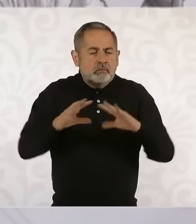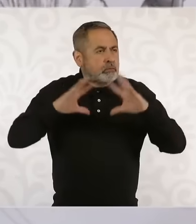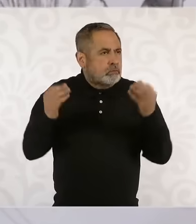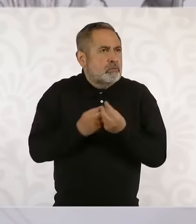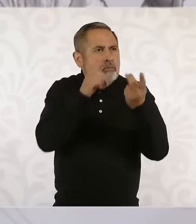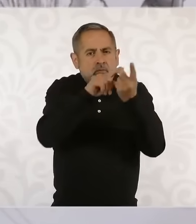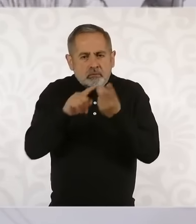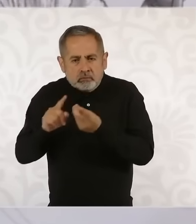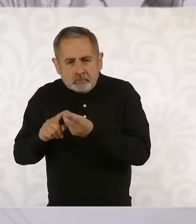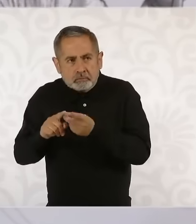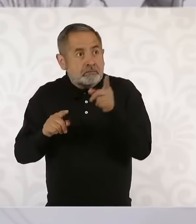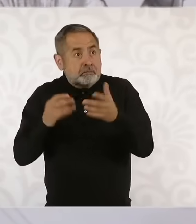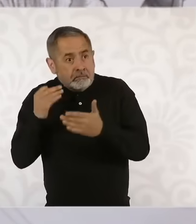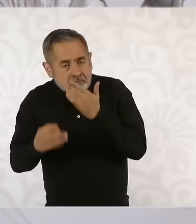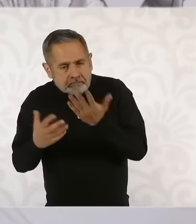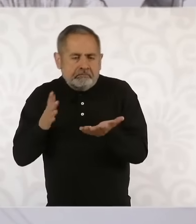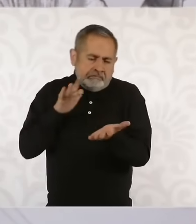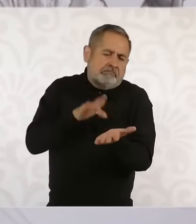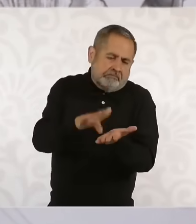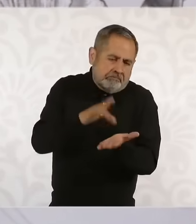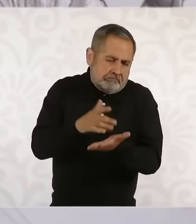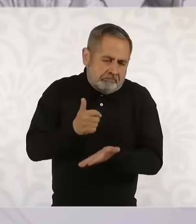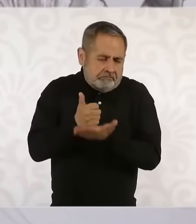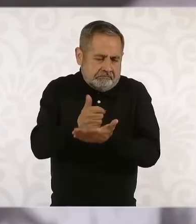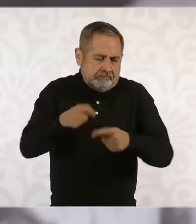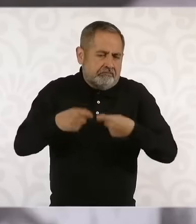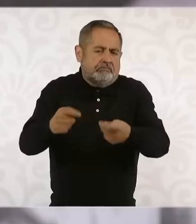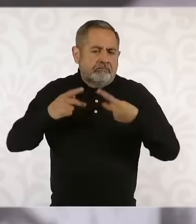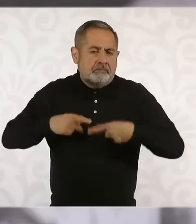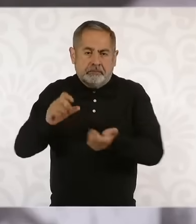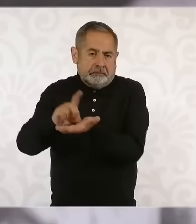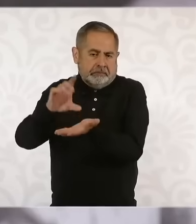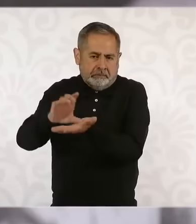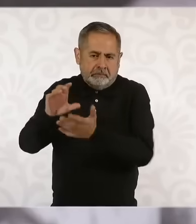este apoyo a las personas con discapacidad, que es muy importante que cuenten con un